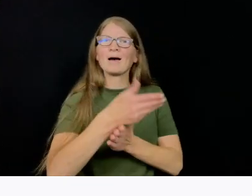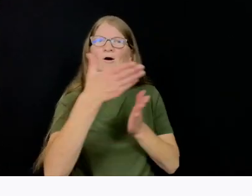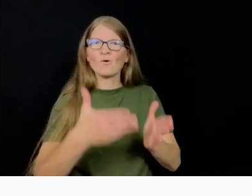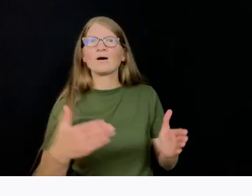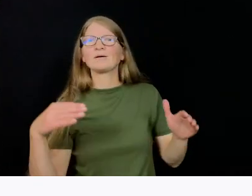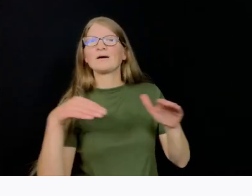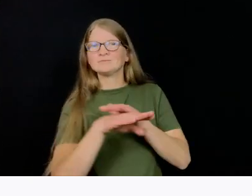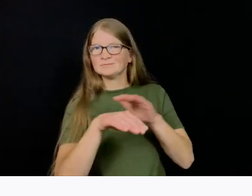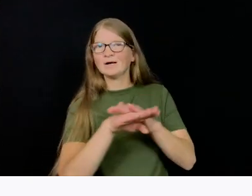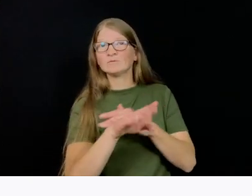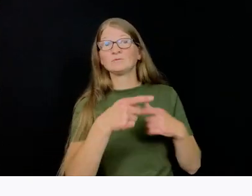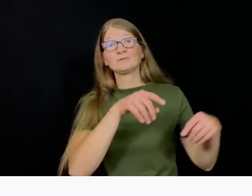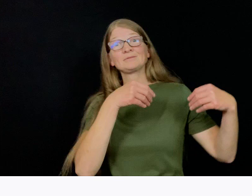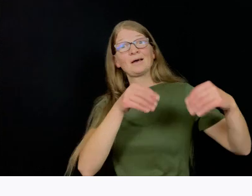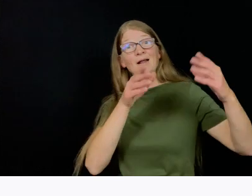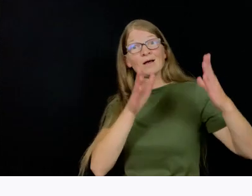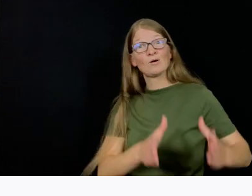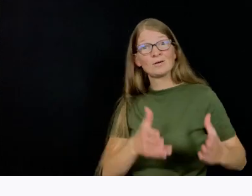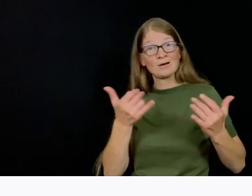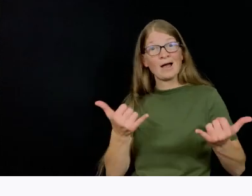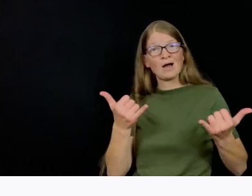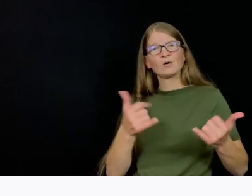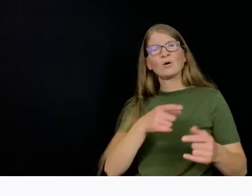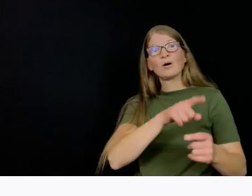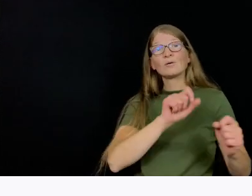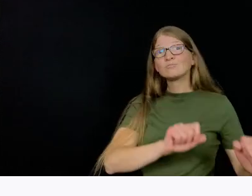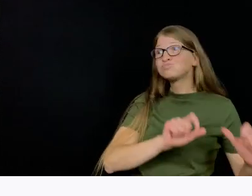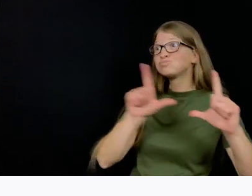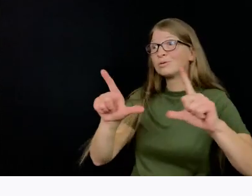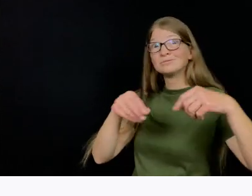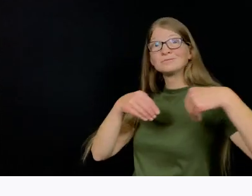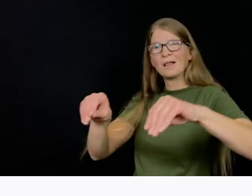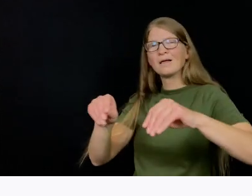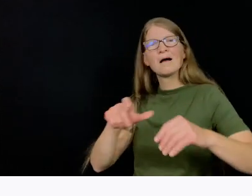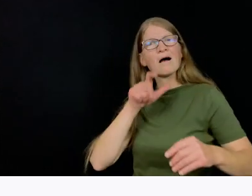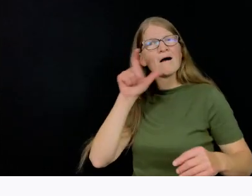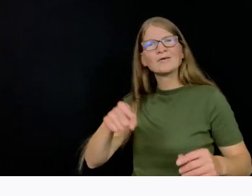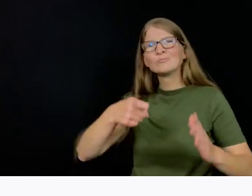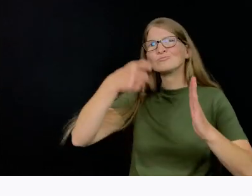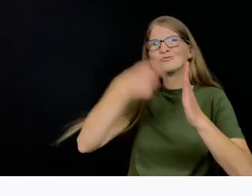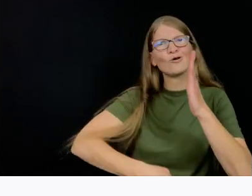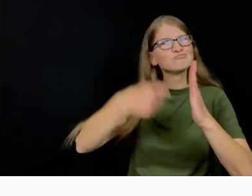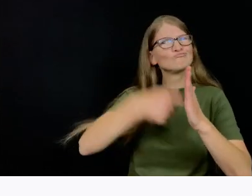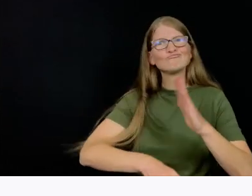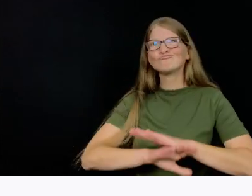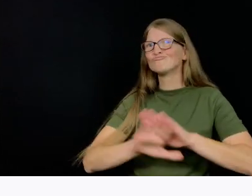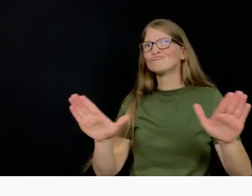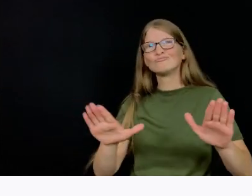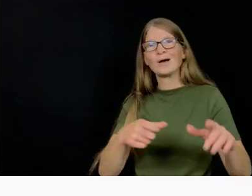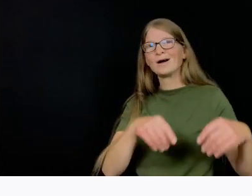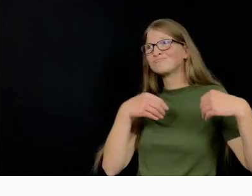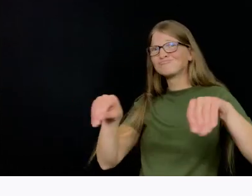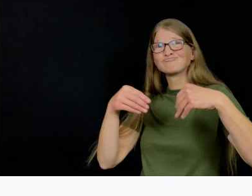فقد جعلنا الإدراج والبيع على Google وعلى هذا النحو أصبح من السهل عليهم الوصول إلى ملايين المتسوّقين